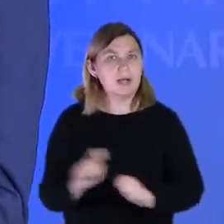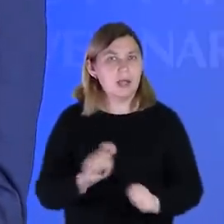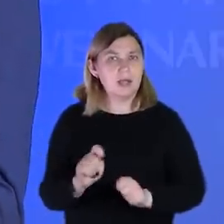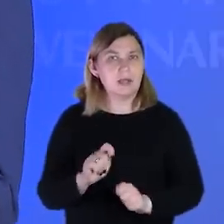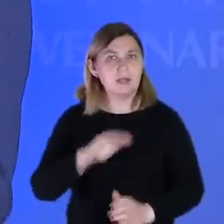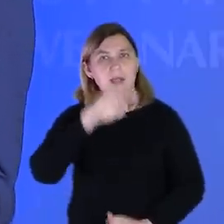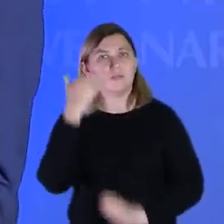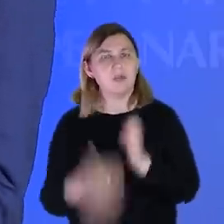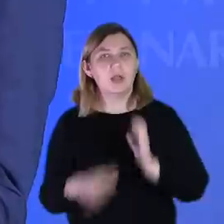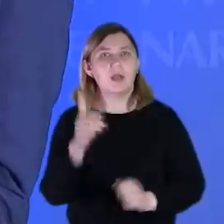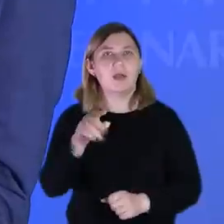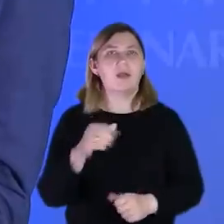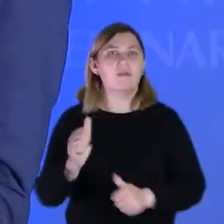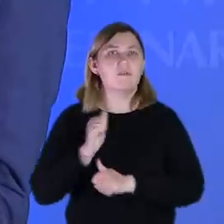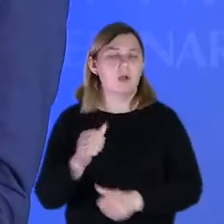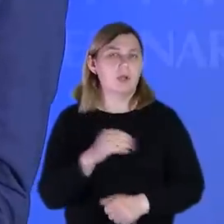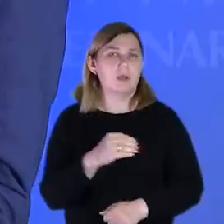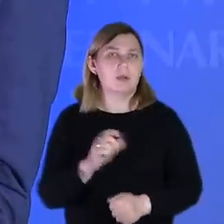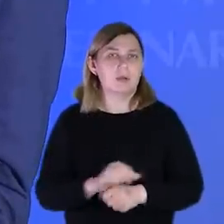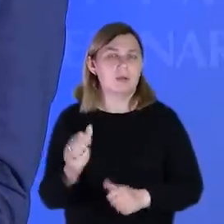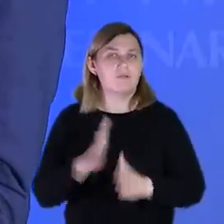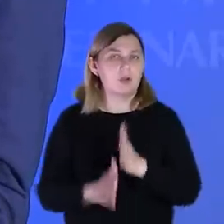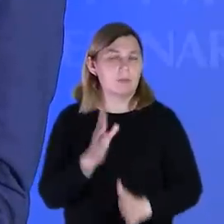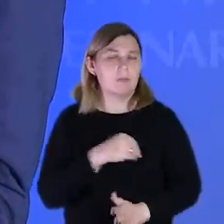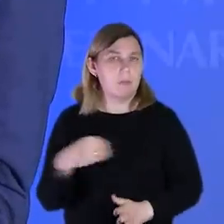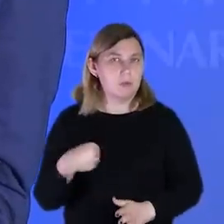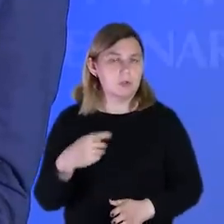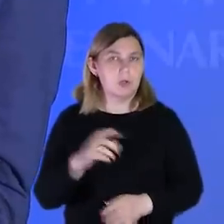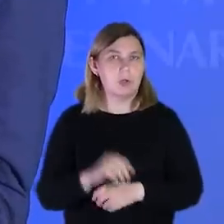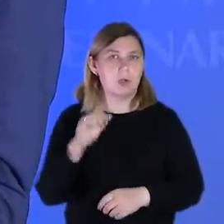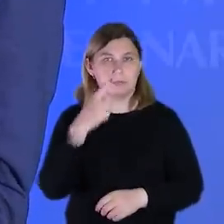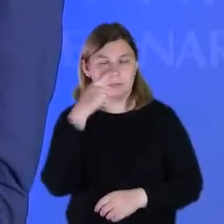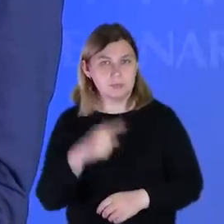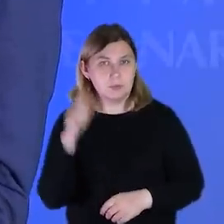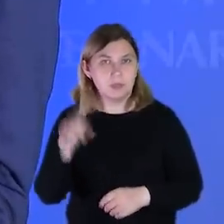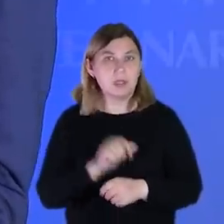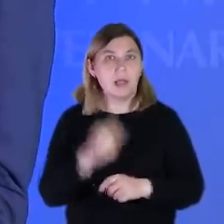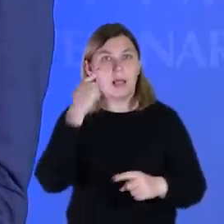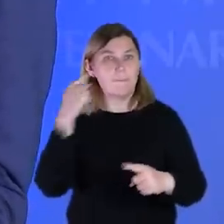przegraną wojnę polsko-bolszewicką, która za główne zadanie ma zmylić nie tylko